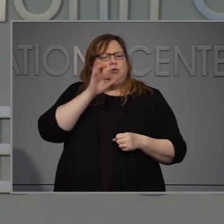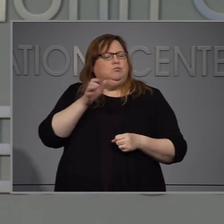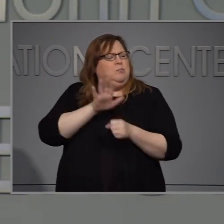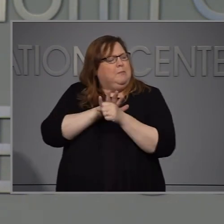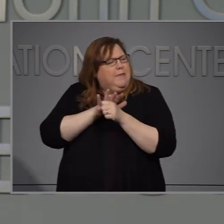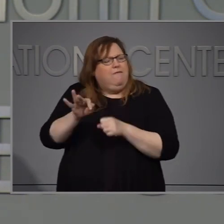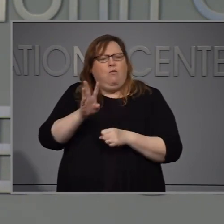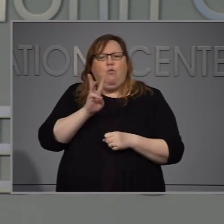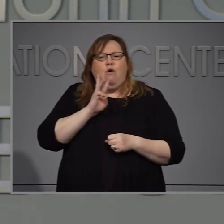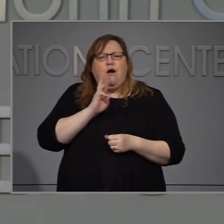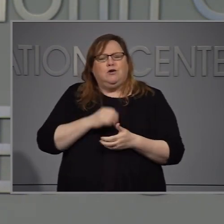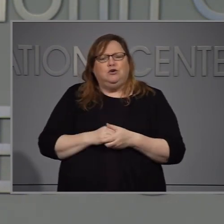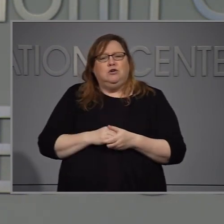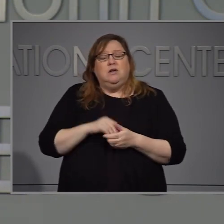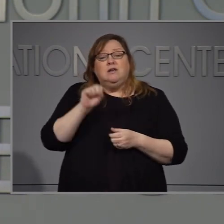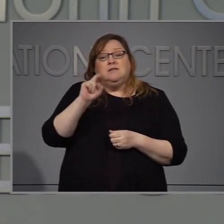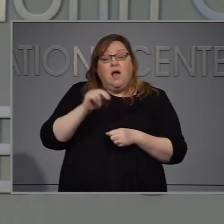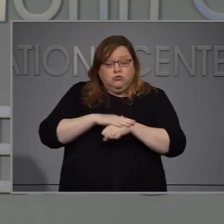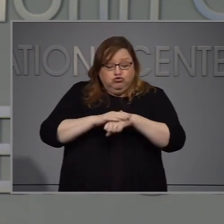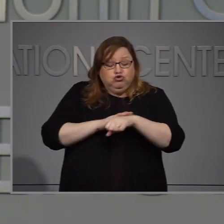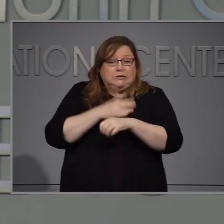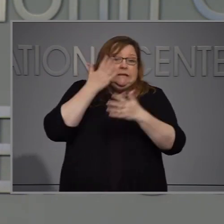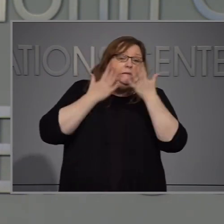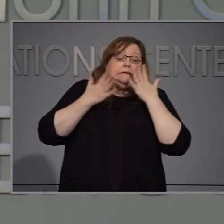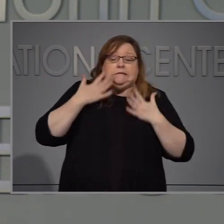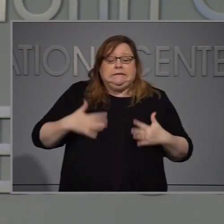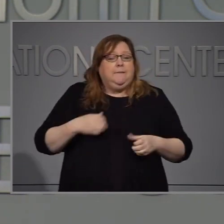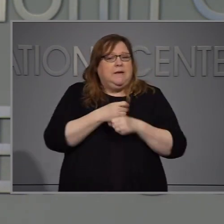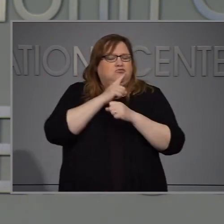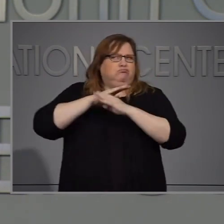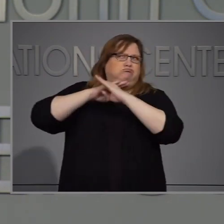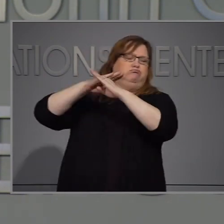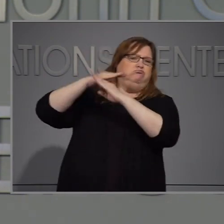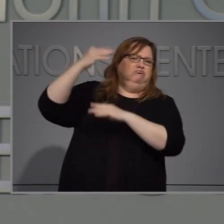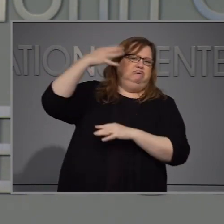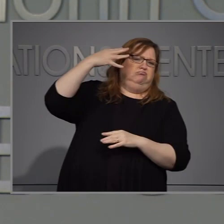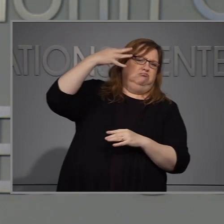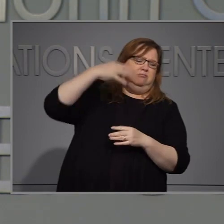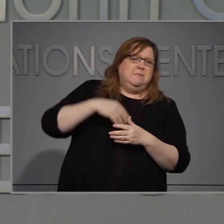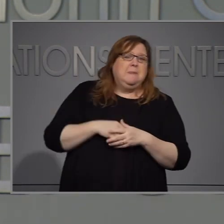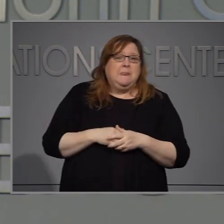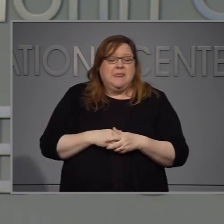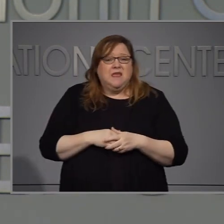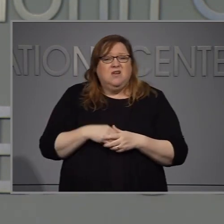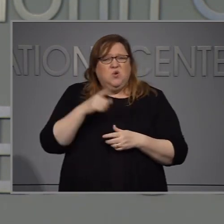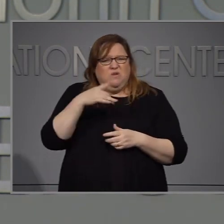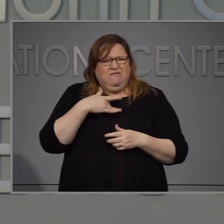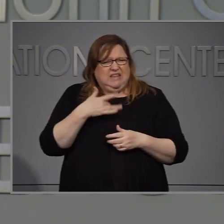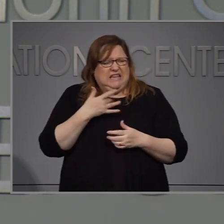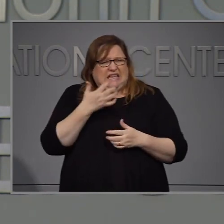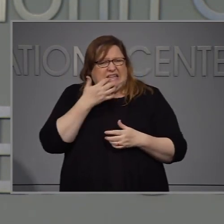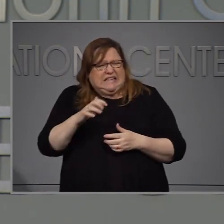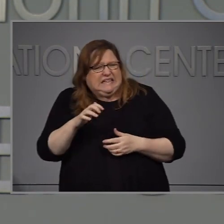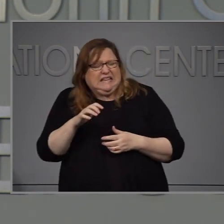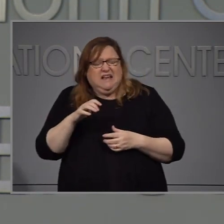también usen bloqueador son si solar y tenga cuidado con el agotamiento por calor si se